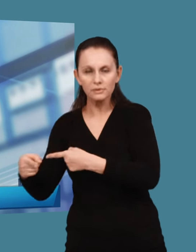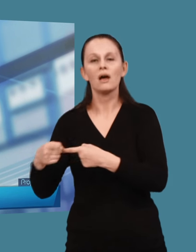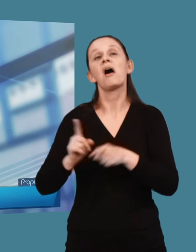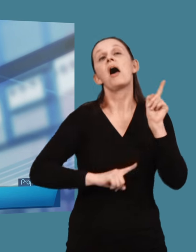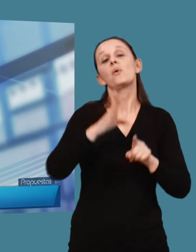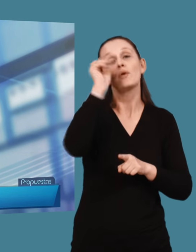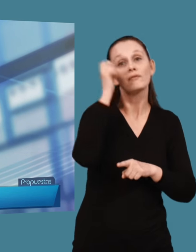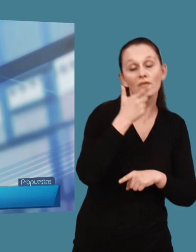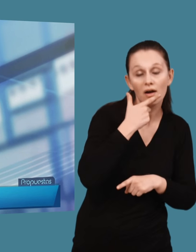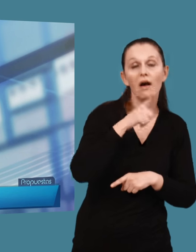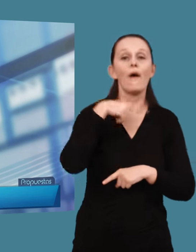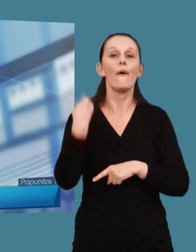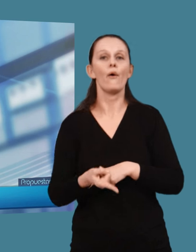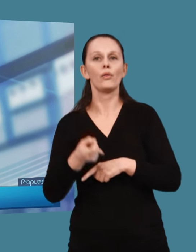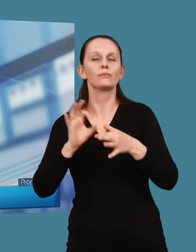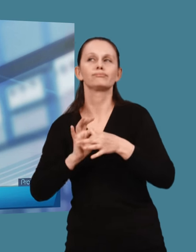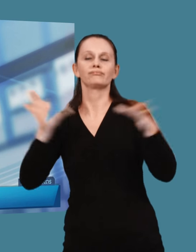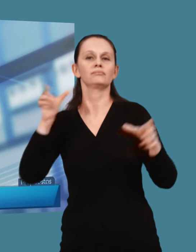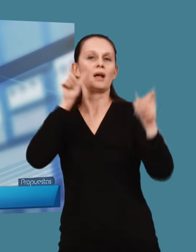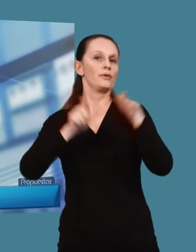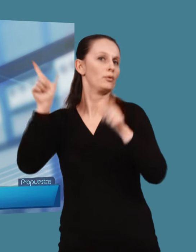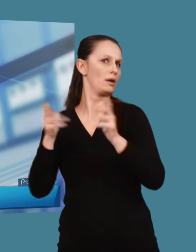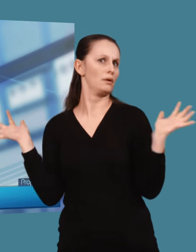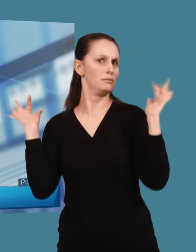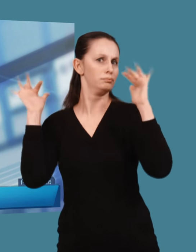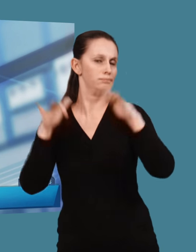hay algunos becarios, hay otros que son libres para todos los estudiantes,